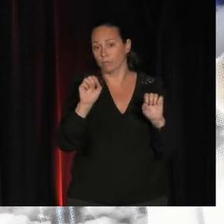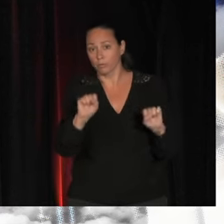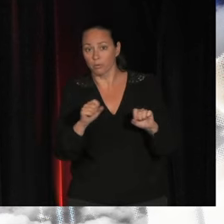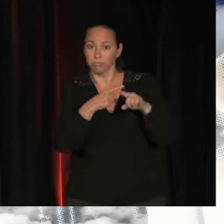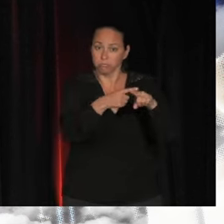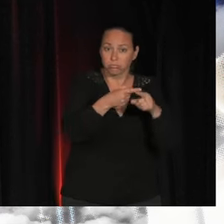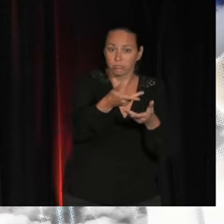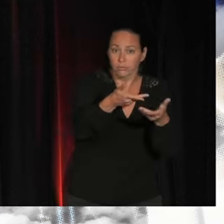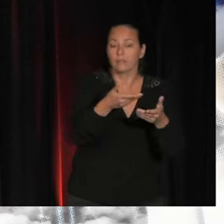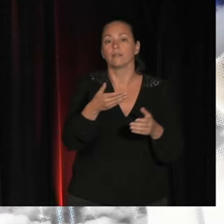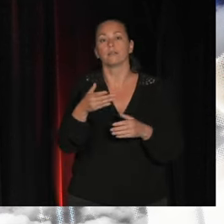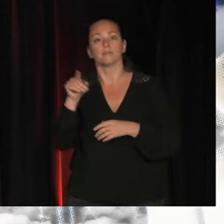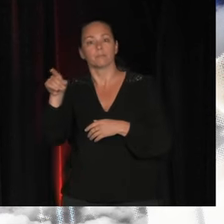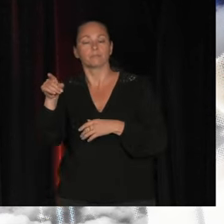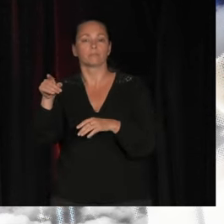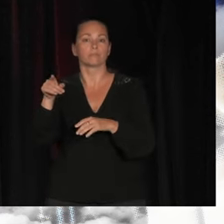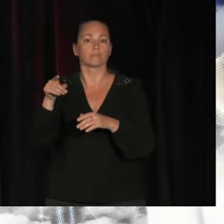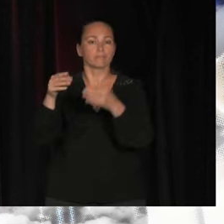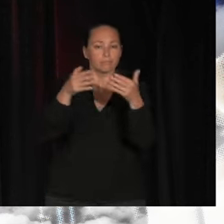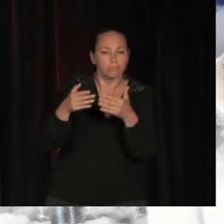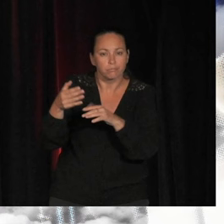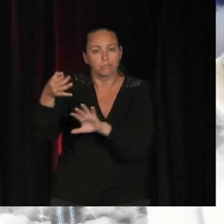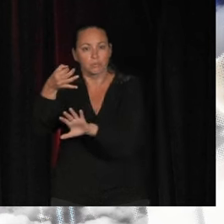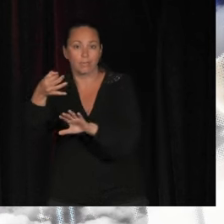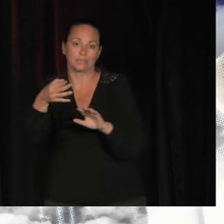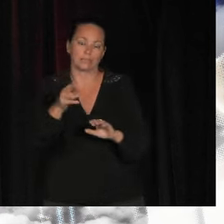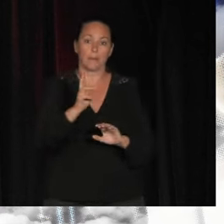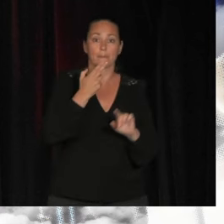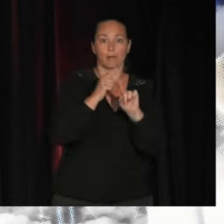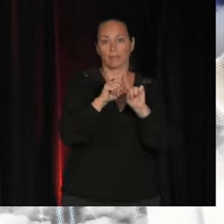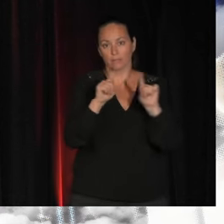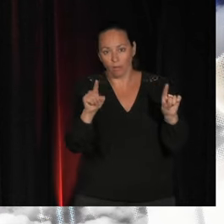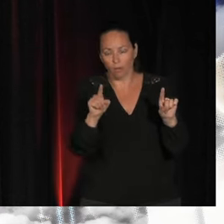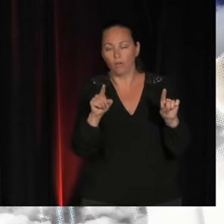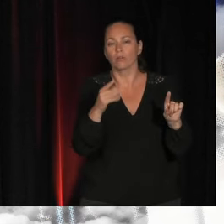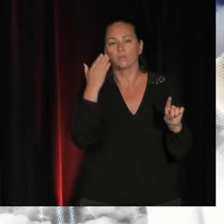Parce que l'algorithme, mini-anecdote, n'était pas parfait au début, il y avait un running gag, tu le disais, ça avait même été